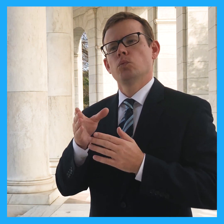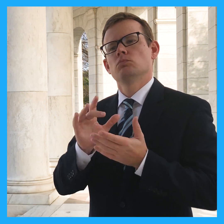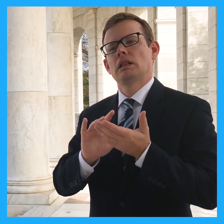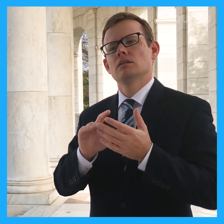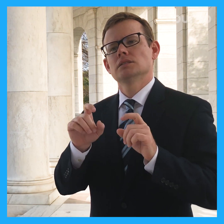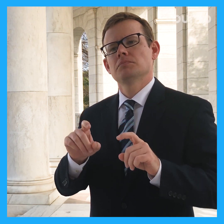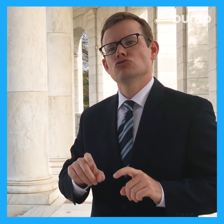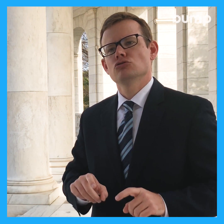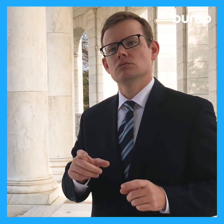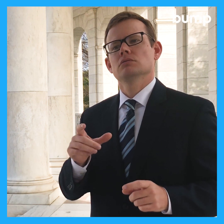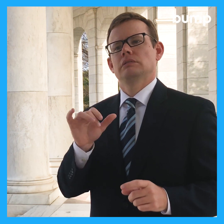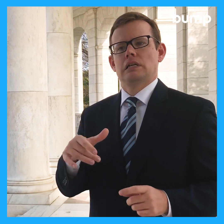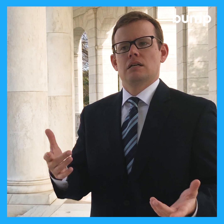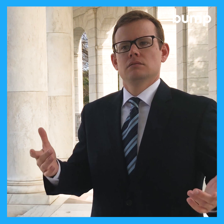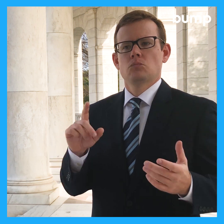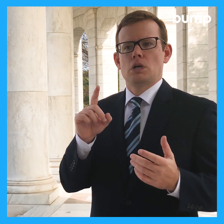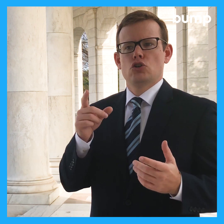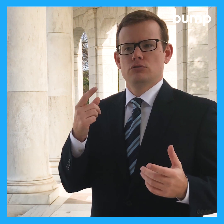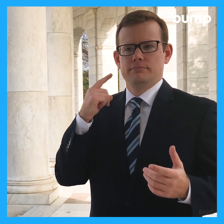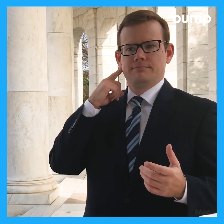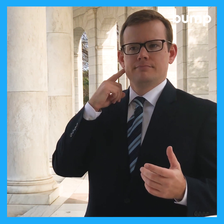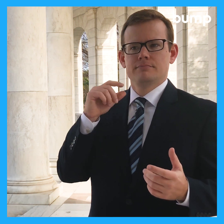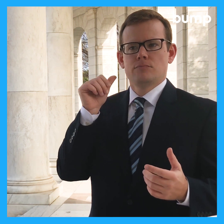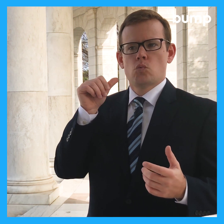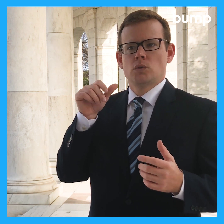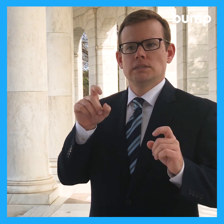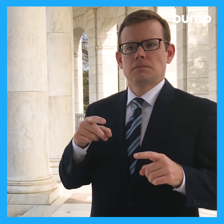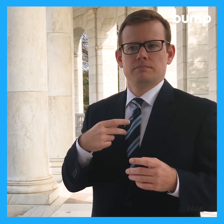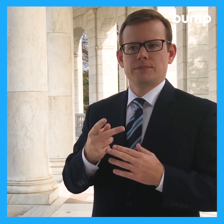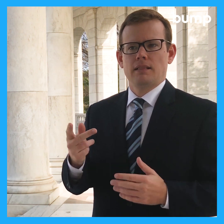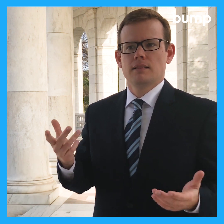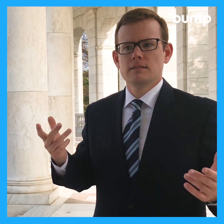tienes que pasar un examen médico, incluyendo un examen audiológico. Ahí es donde fallé.